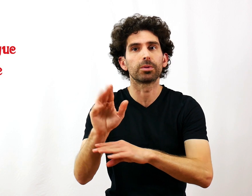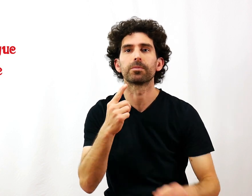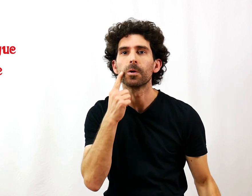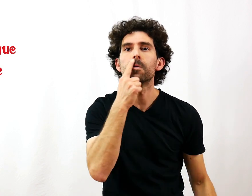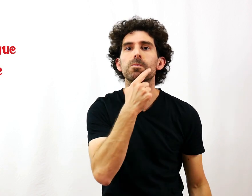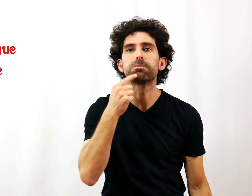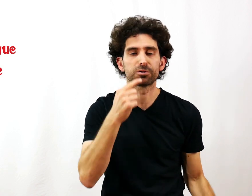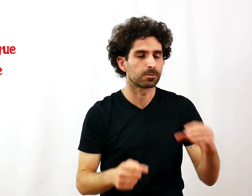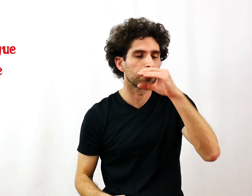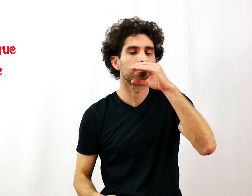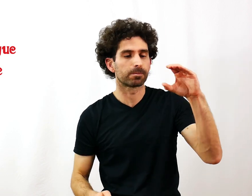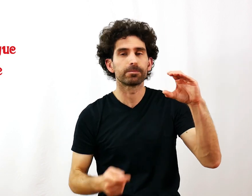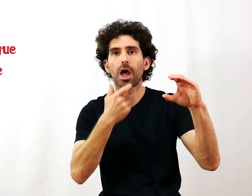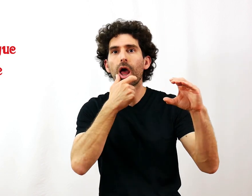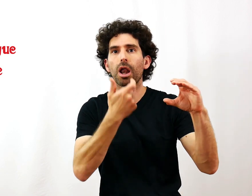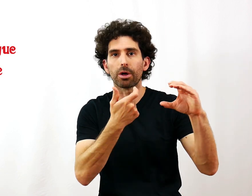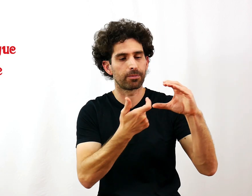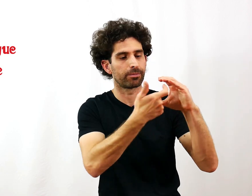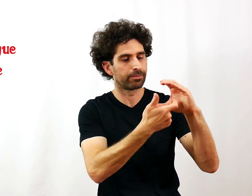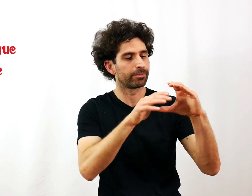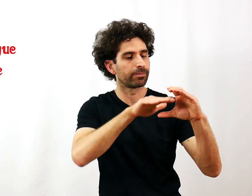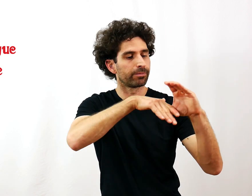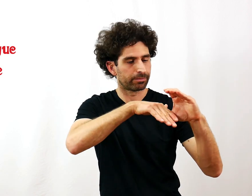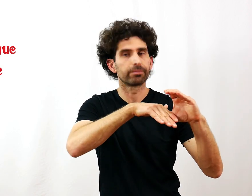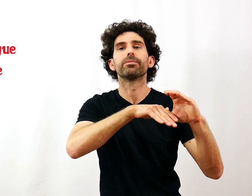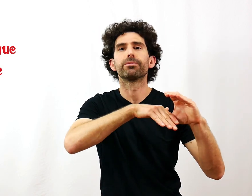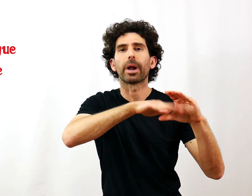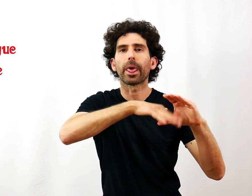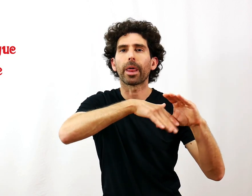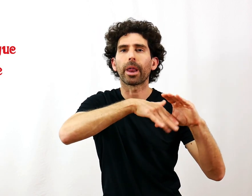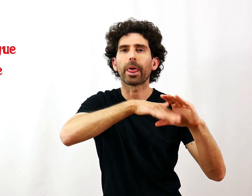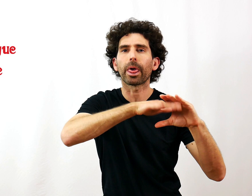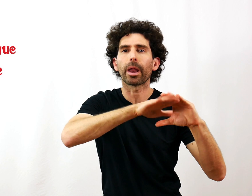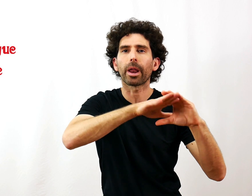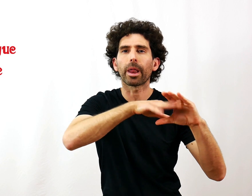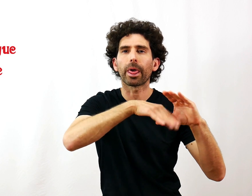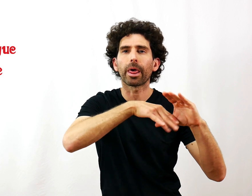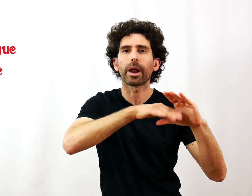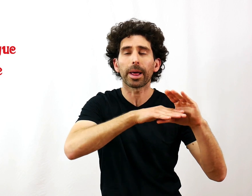Ceci est la bouche avec la langue dedans. Et voici la langue qui s'agite dans la bouche.